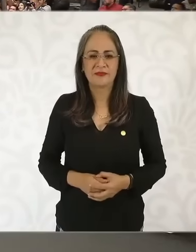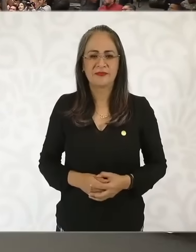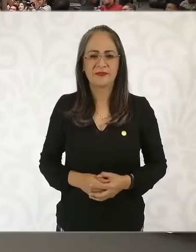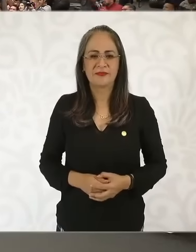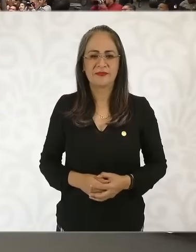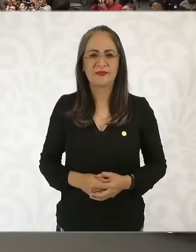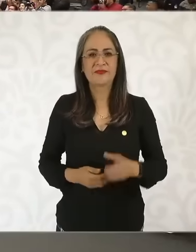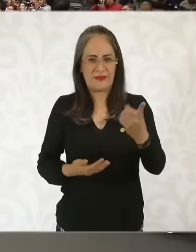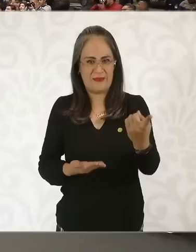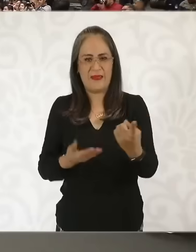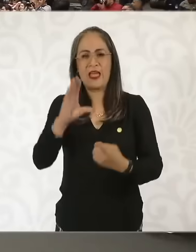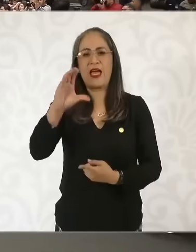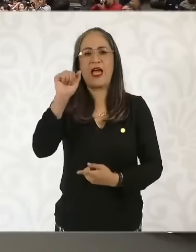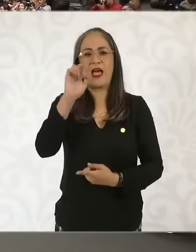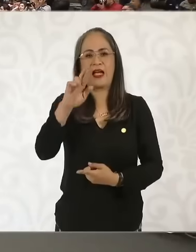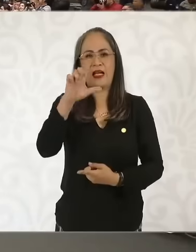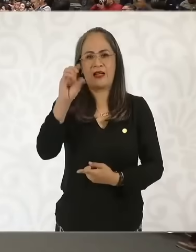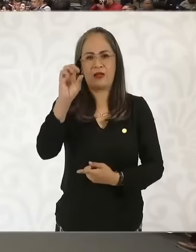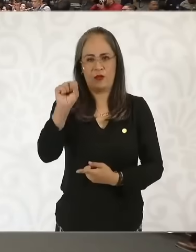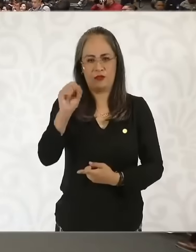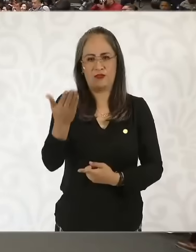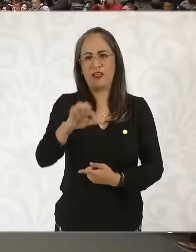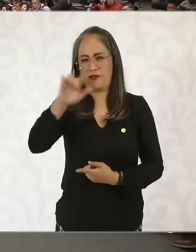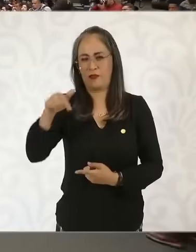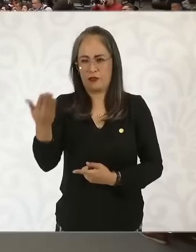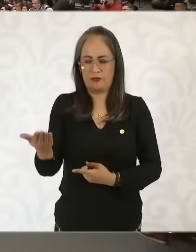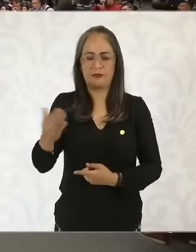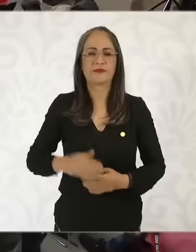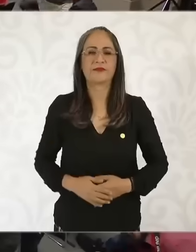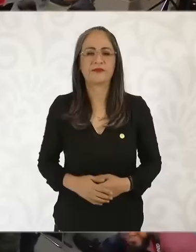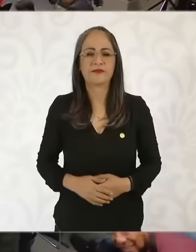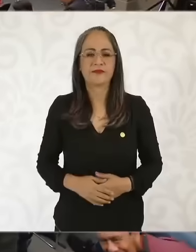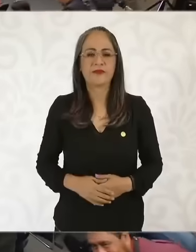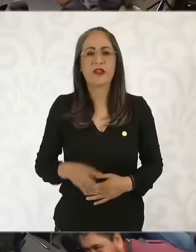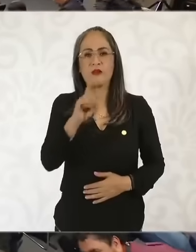a ver, aquí Carlos y luego vamos para acá. Doctora, ¿cómo está? Buena buen